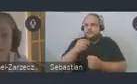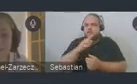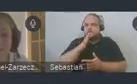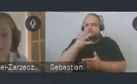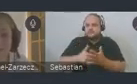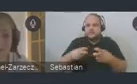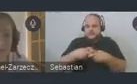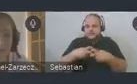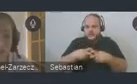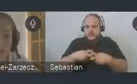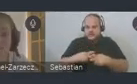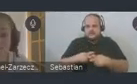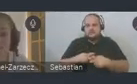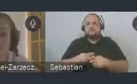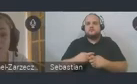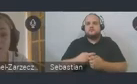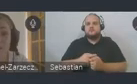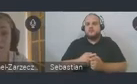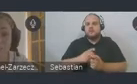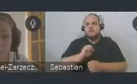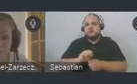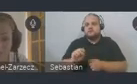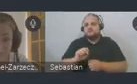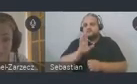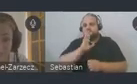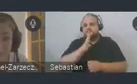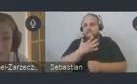czy niekorzystania z sieci jest wykluczenie motywacyjne,